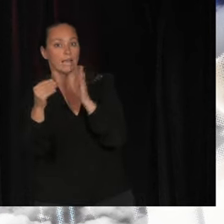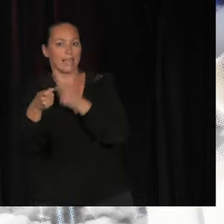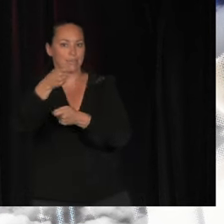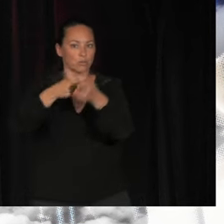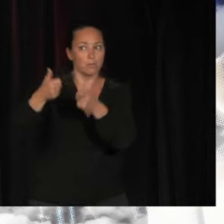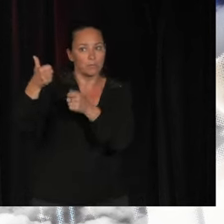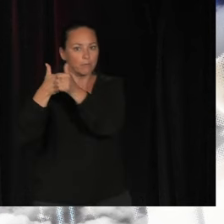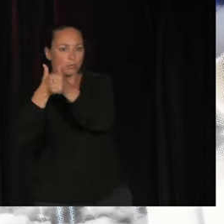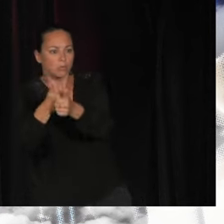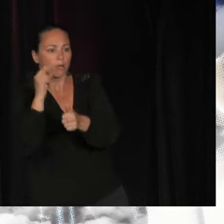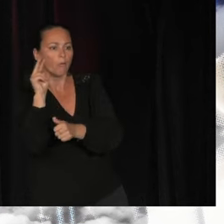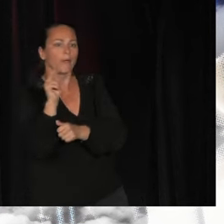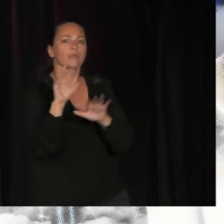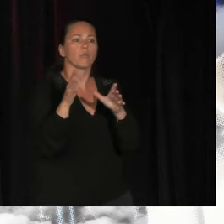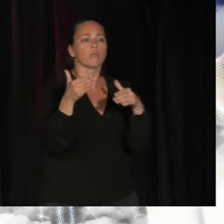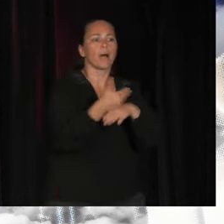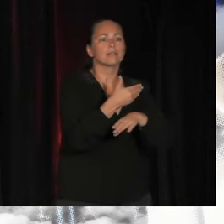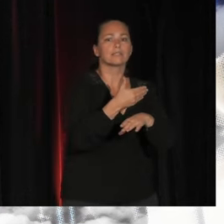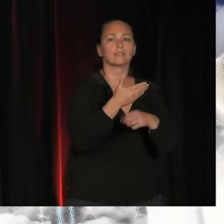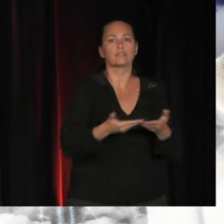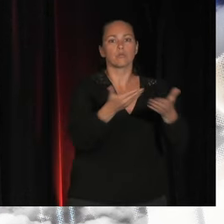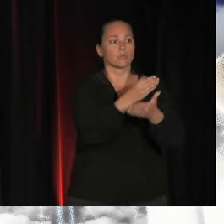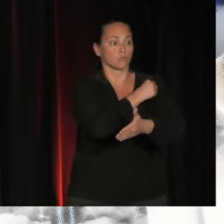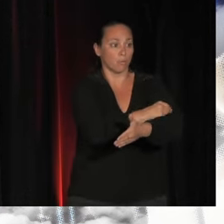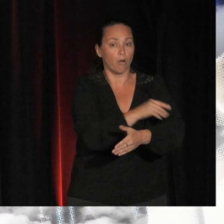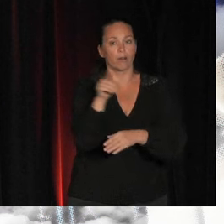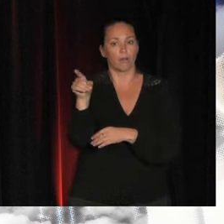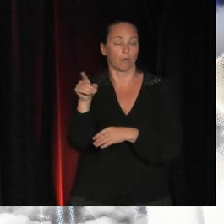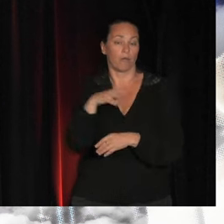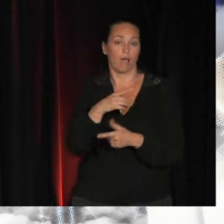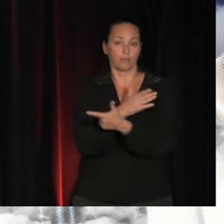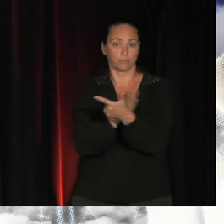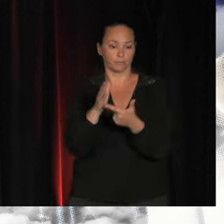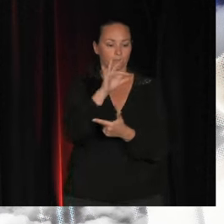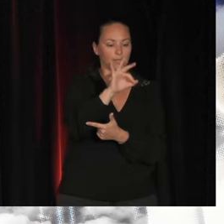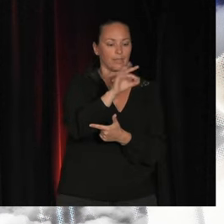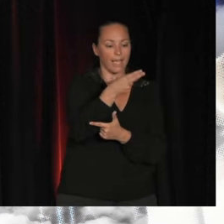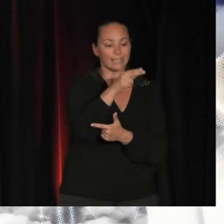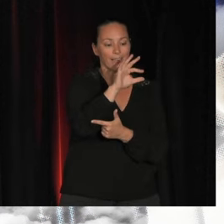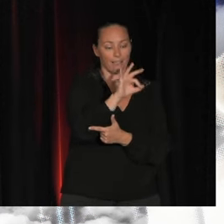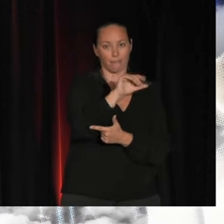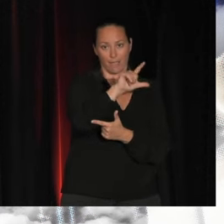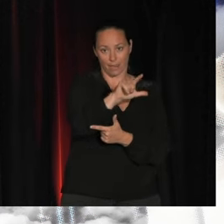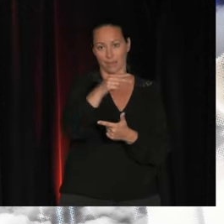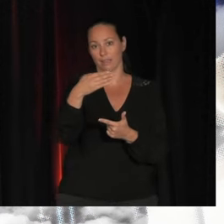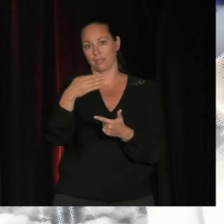ils ont regardé comment ça se passait, le sport, chez eux, et ils ont juste deux énormes machines à fric qui s'appellent la NFL et la NBA donc c'est pour le foot US et pour le basket.